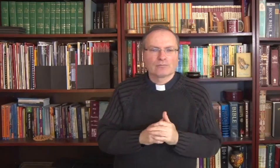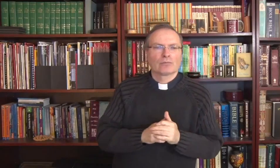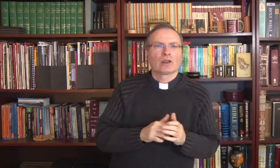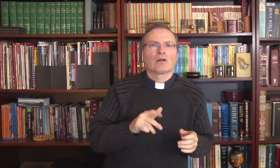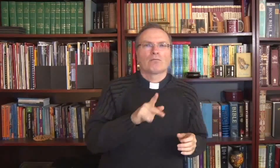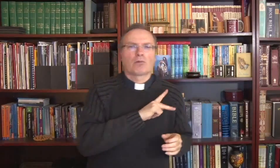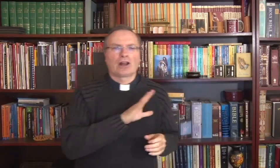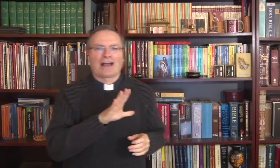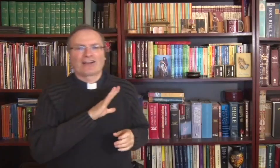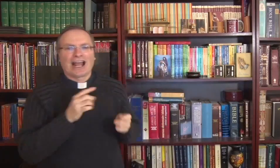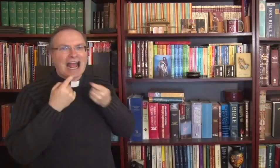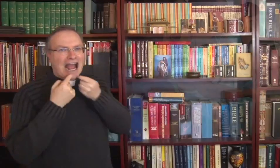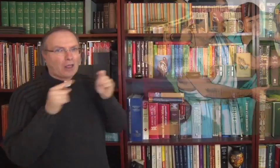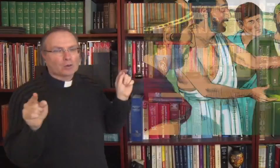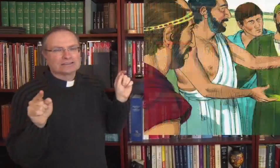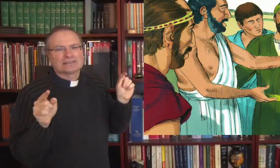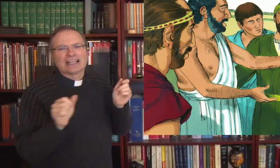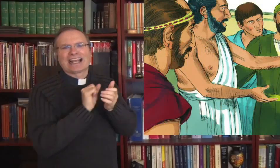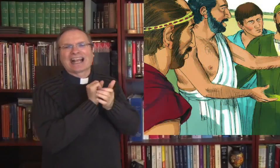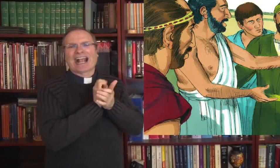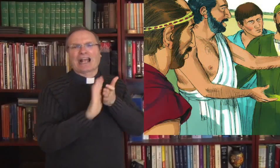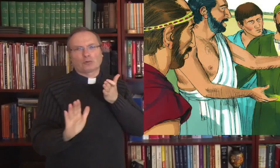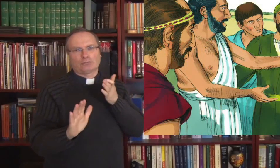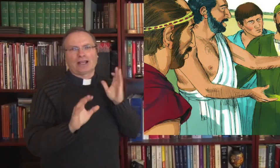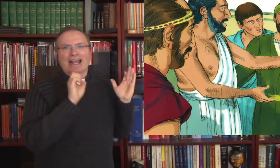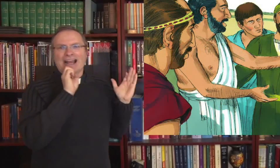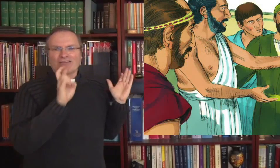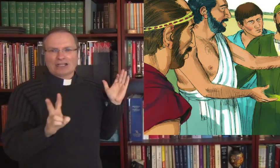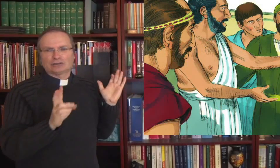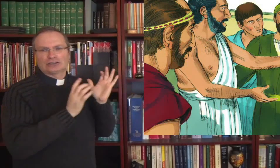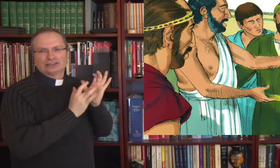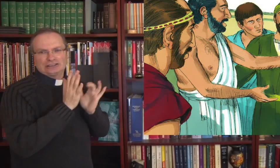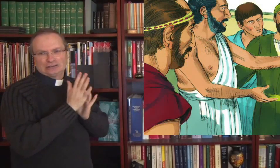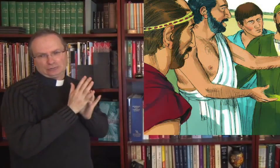Paul avait annoncé gratuitement l’Évangile de Jésus